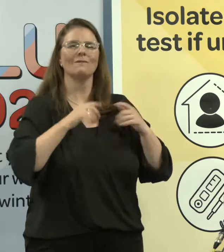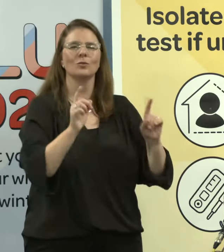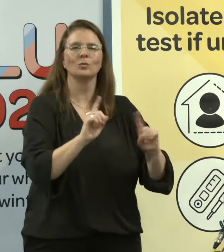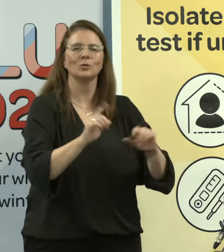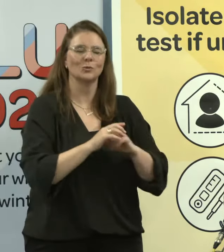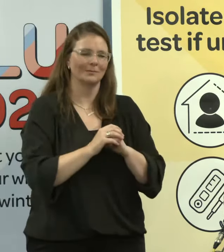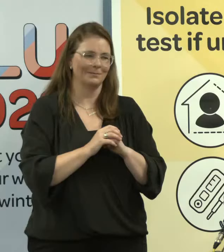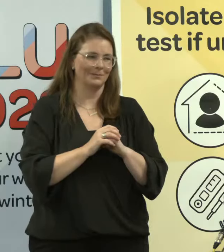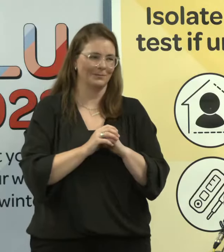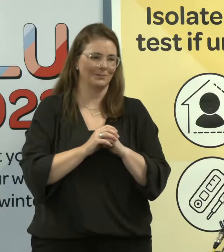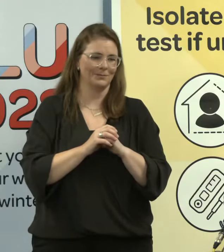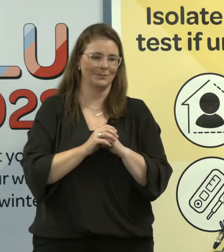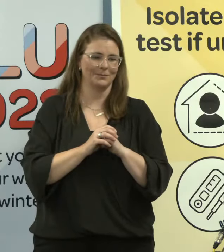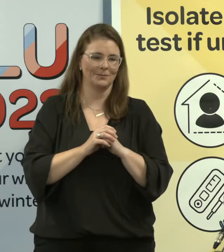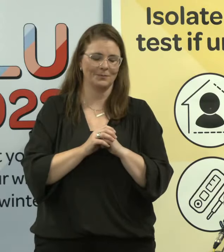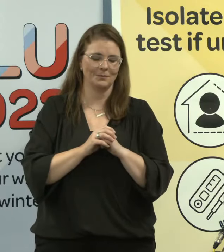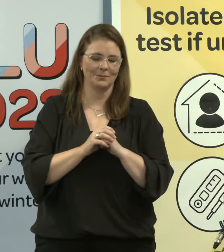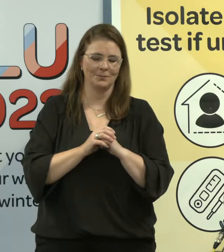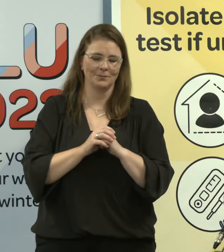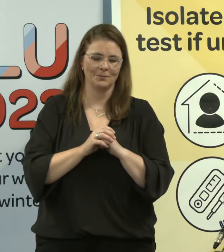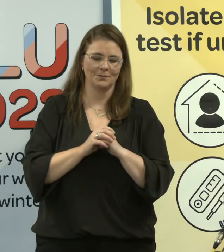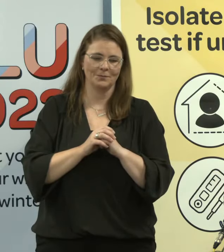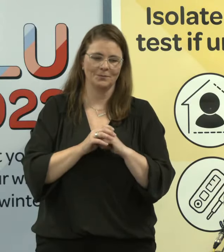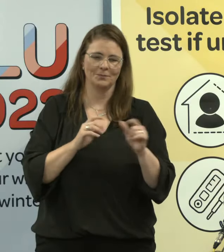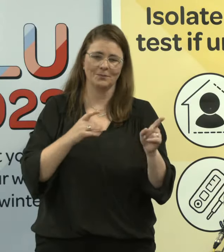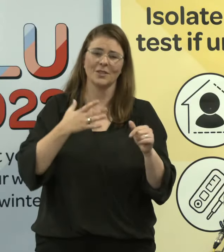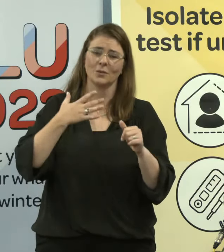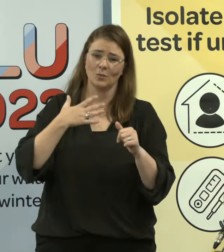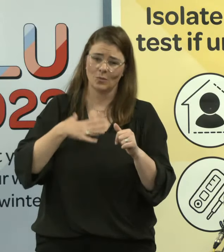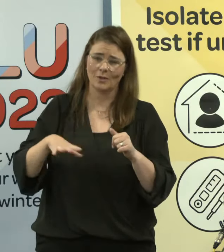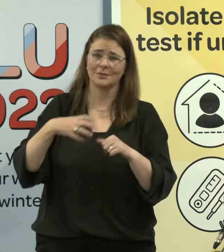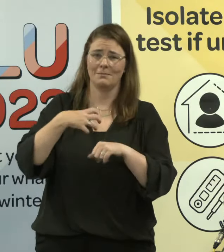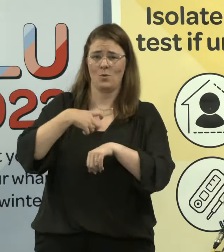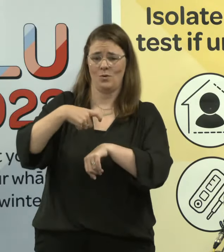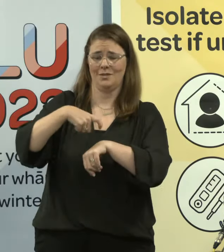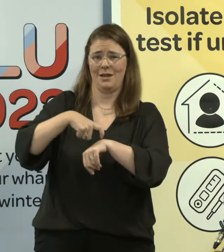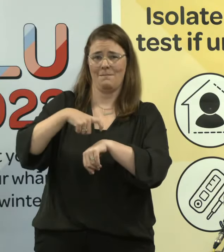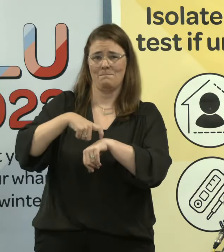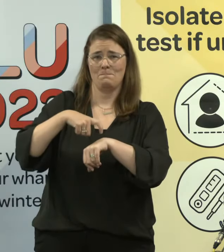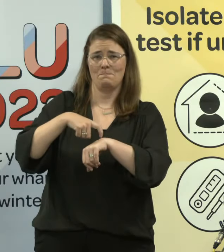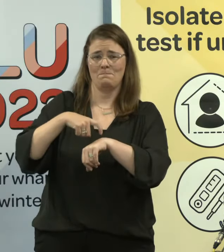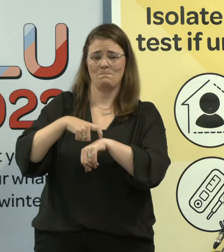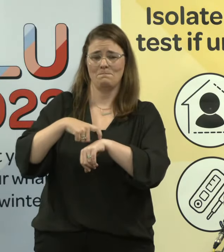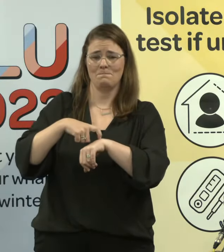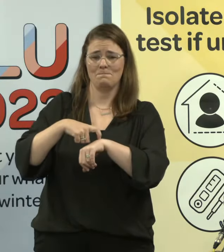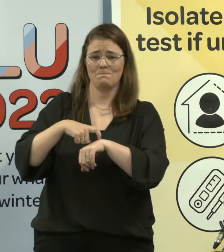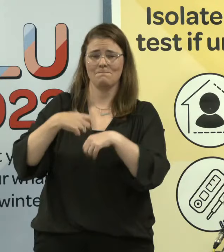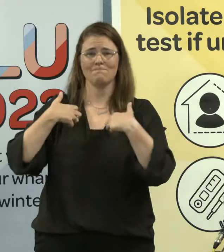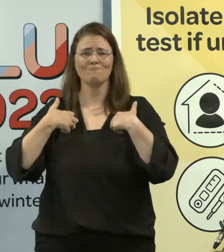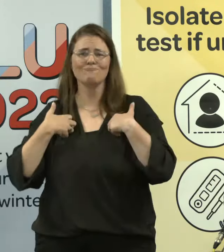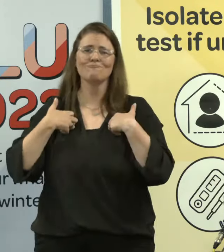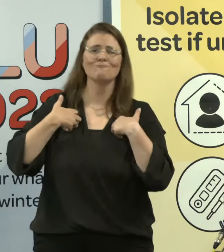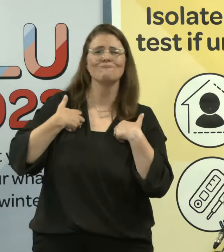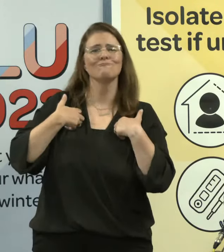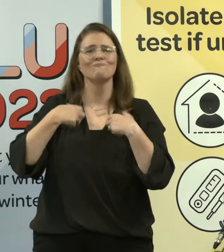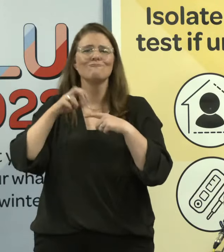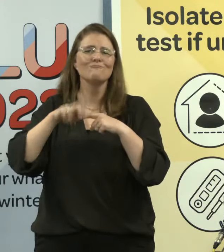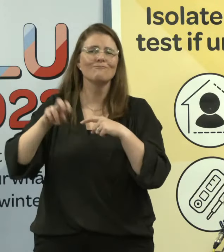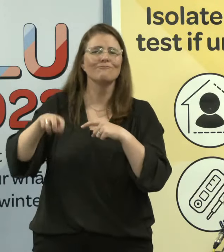tatari ana koe kia taea kia kore ai ia e whai taima mo koe i roto